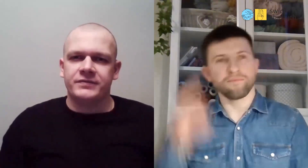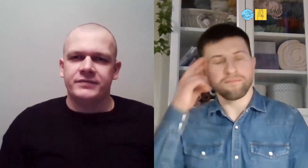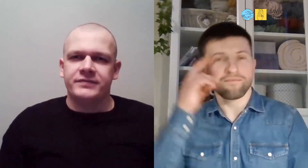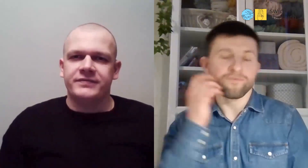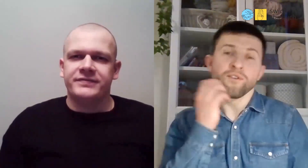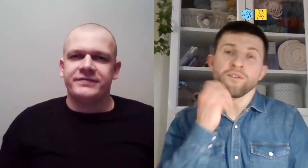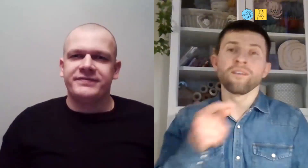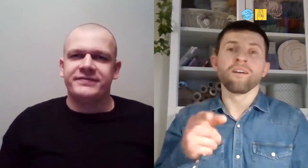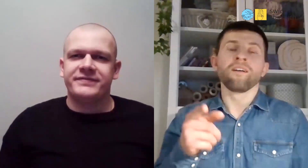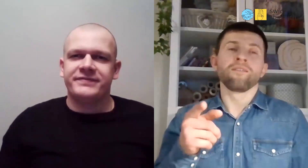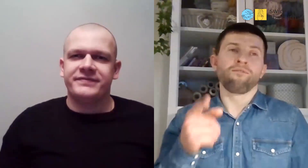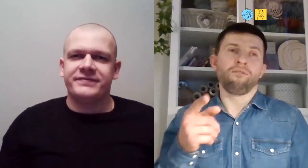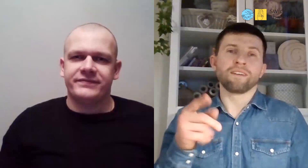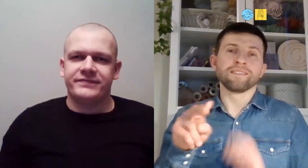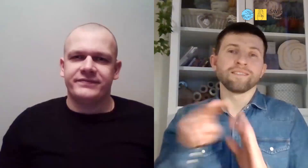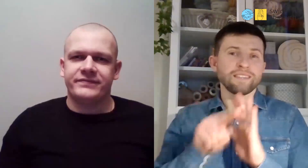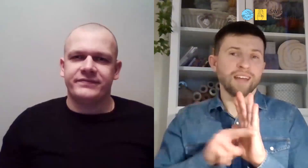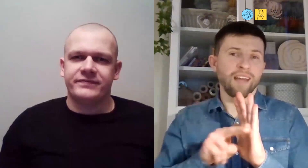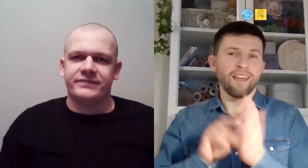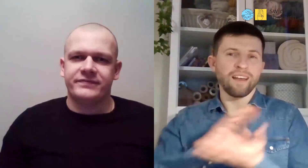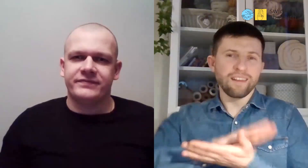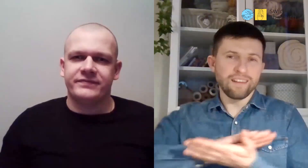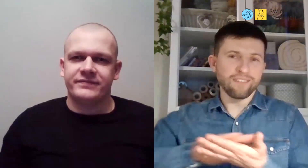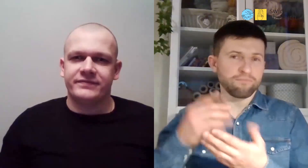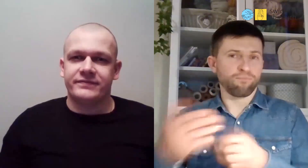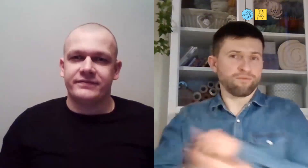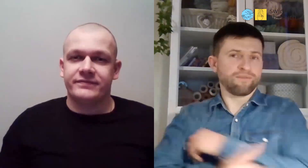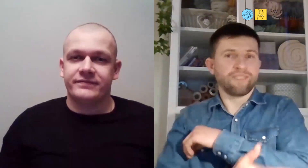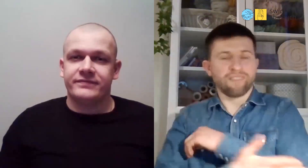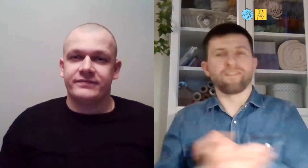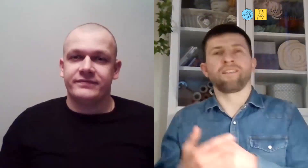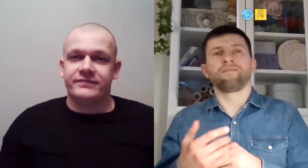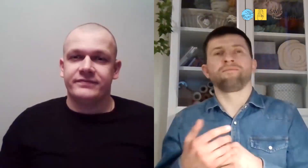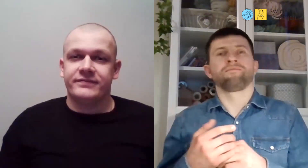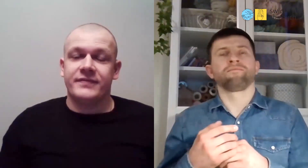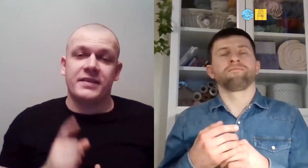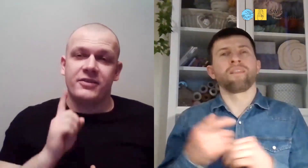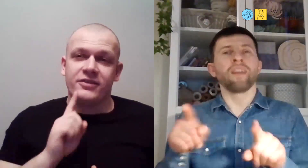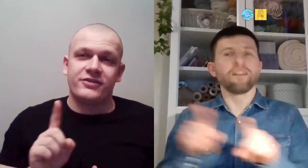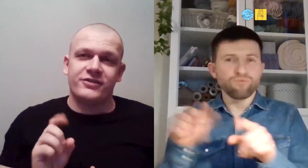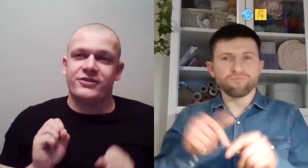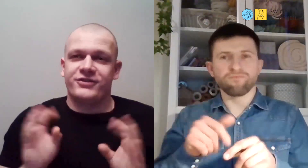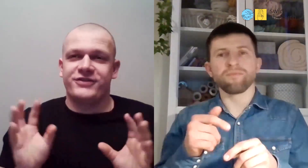[Maciek]: — Zasady higieny czystości to podstawa.